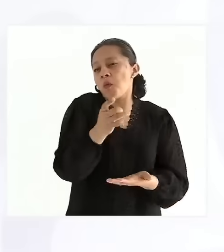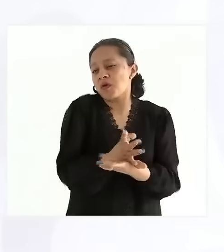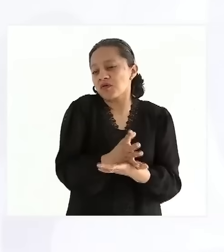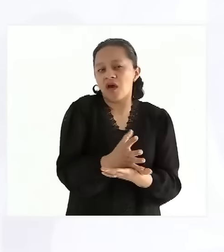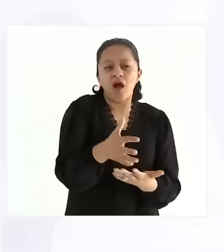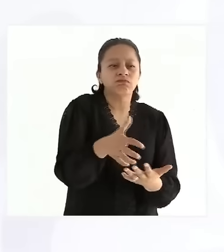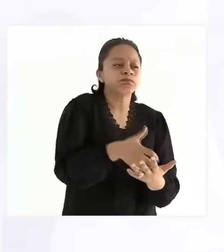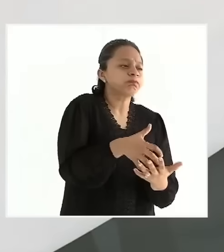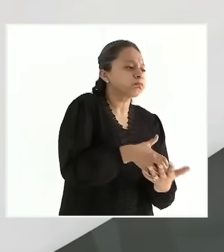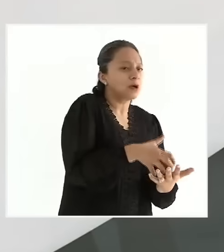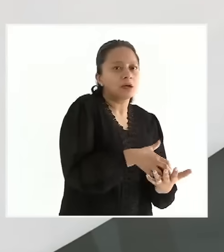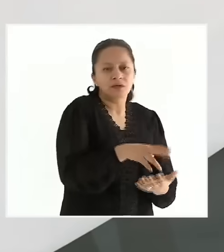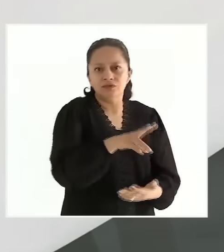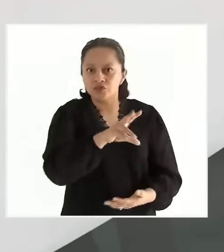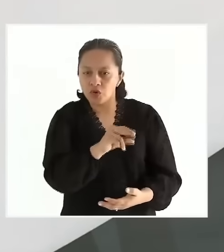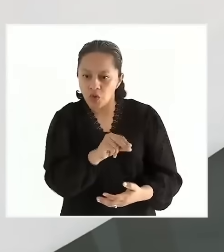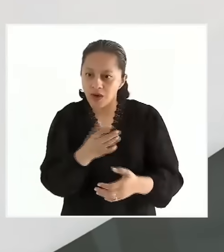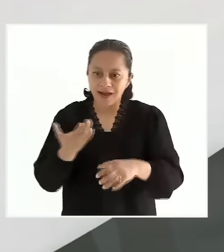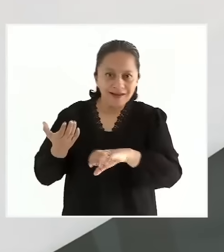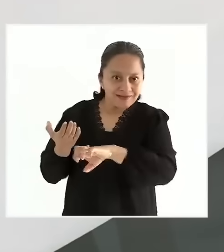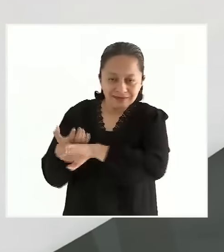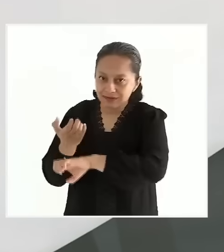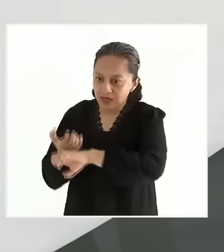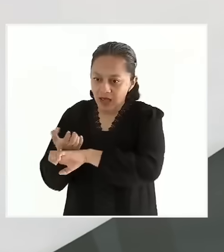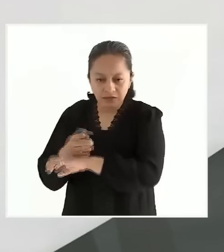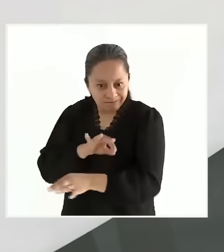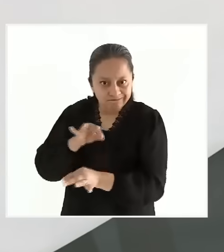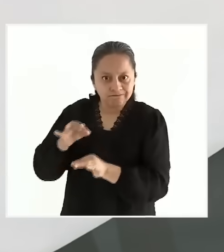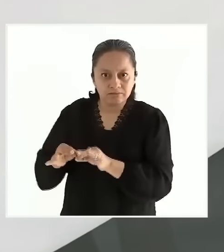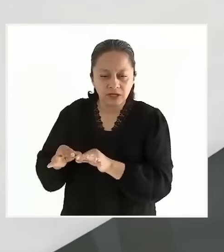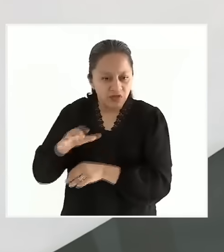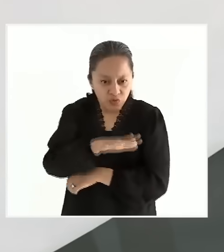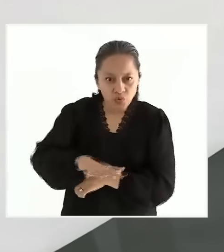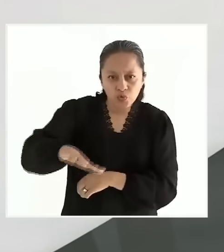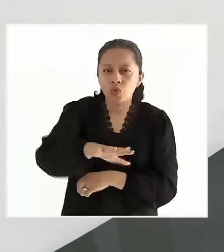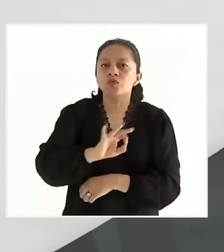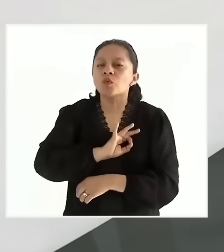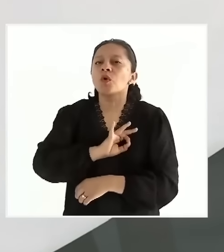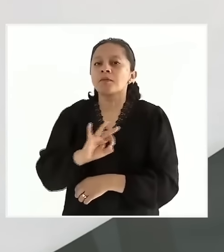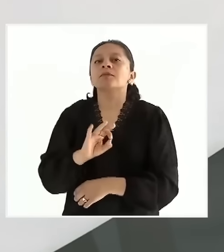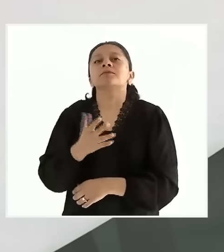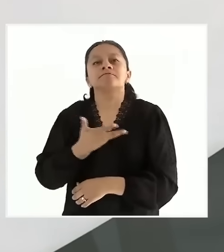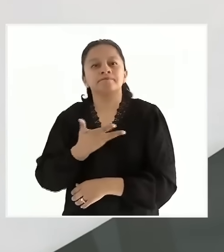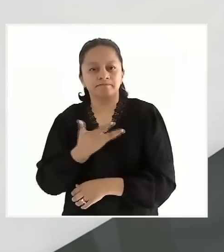que debe ser el Estado quien garantice que todos y todas tengamos acceso a ella. Como consecuencia,